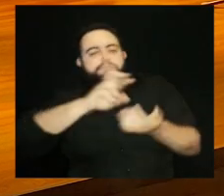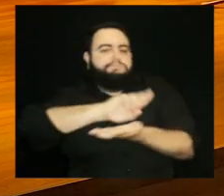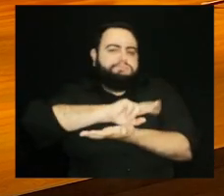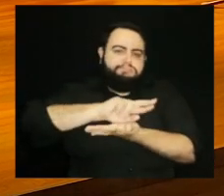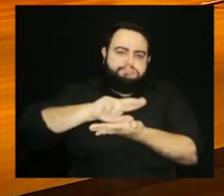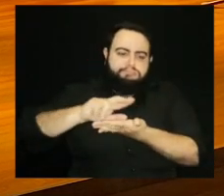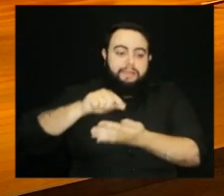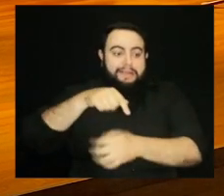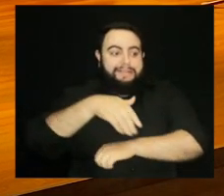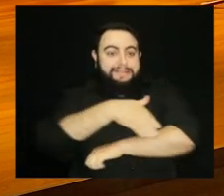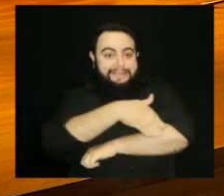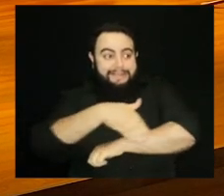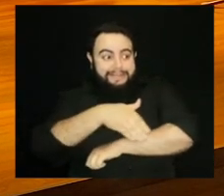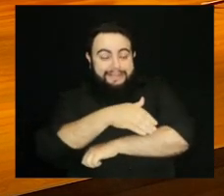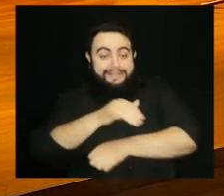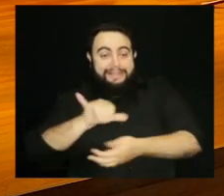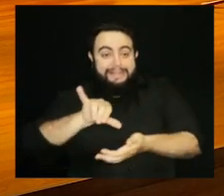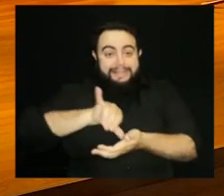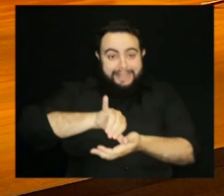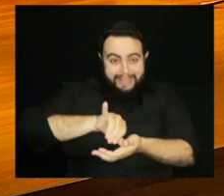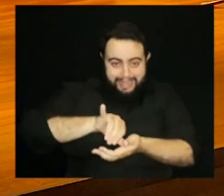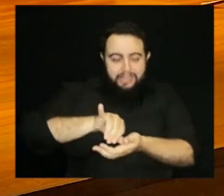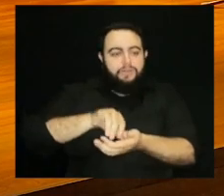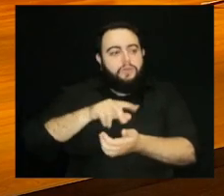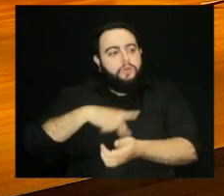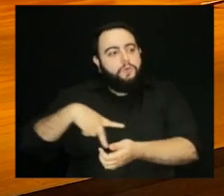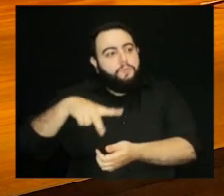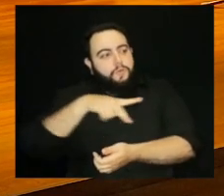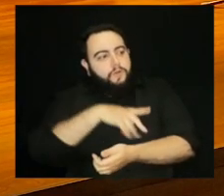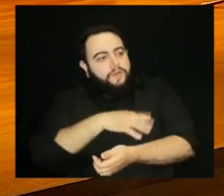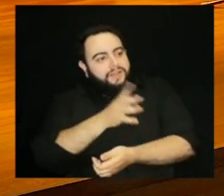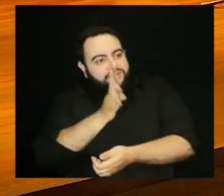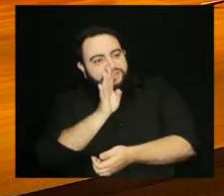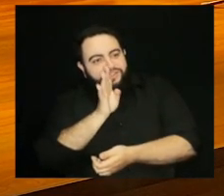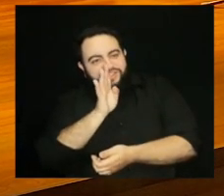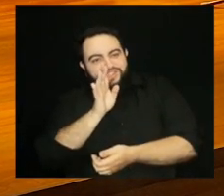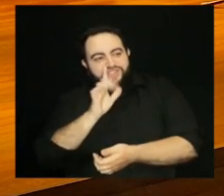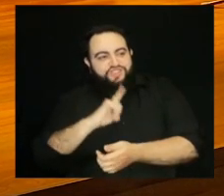o povo assistindo os carros puxados a cavalo e tal, as grandes sociedades ricas.